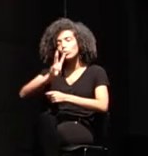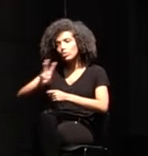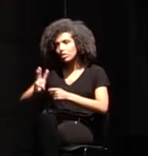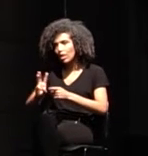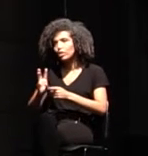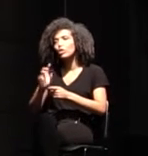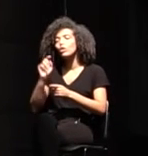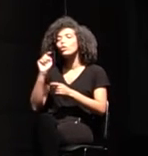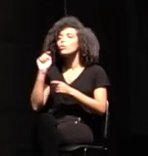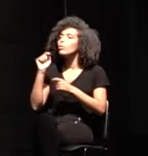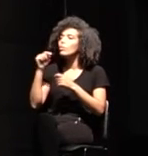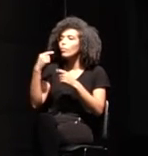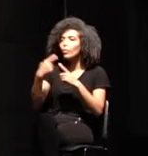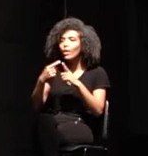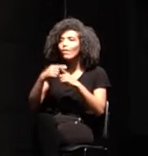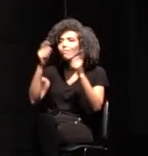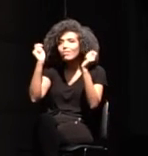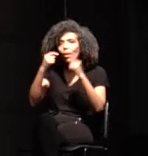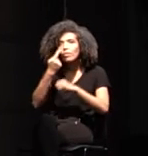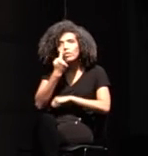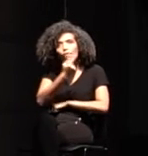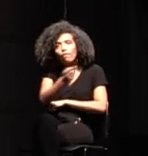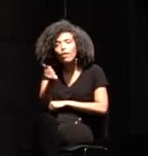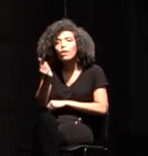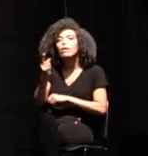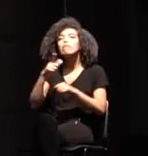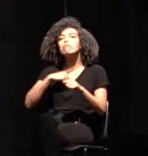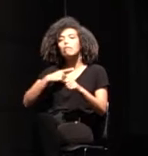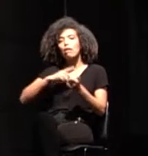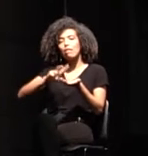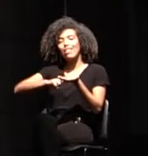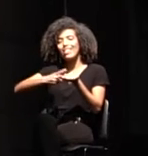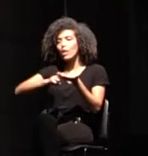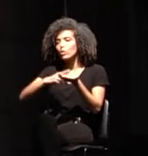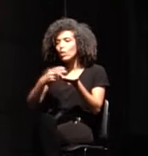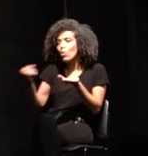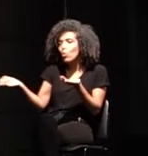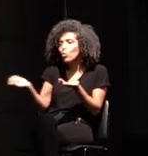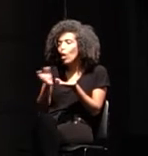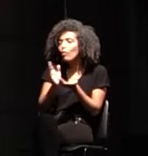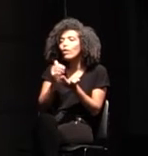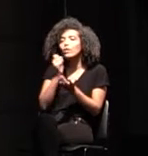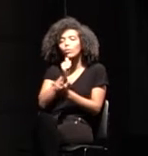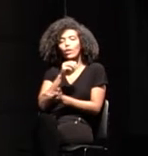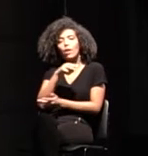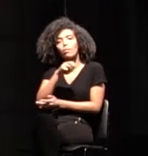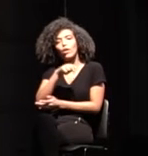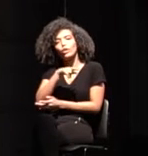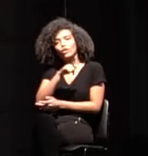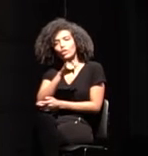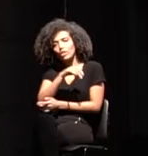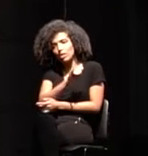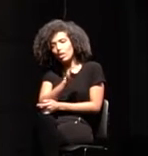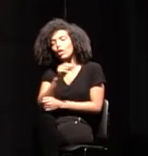onde vocês podem consultar uma tradução inédita de uma entrevista com Cecilia Mangini de 2006